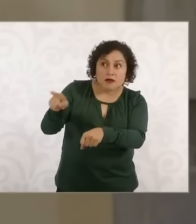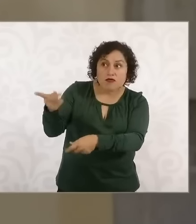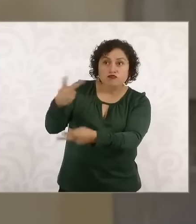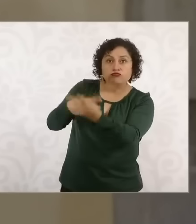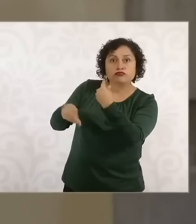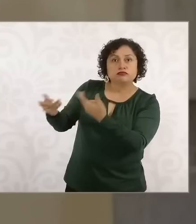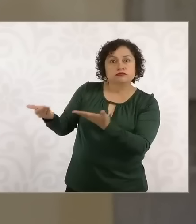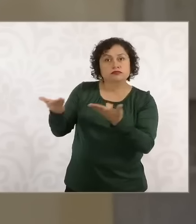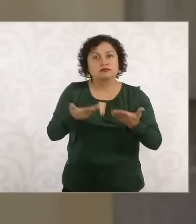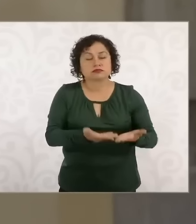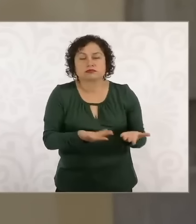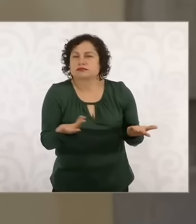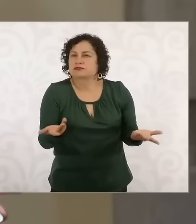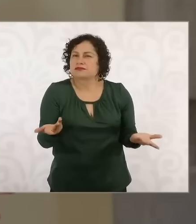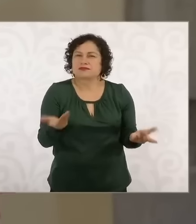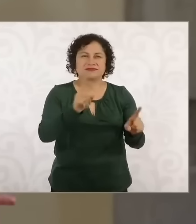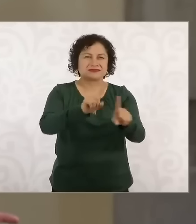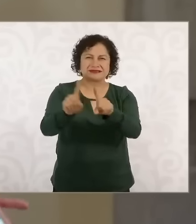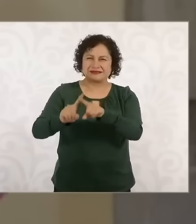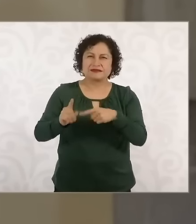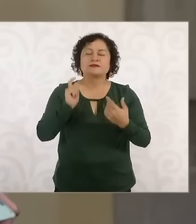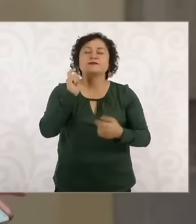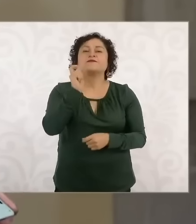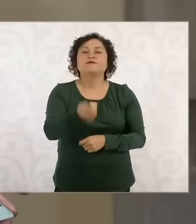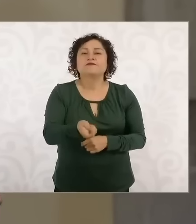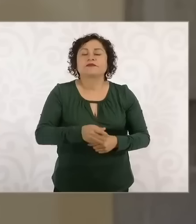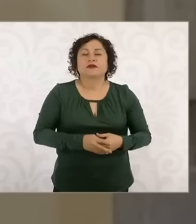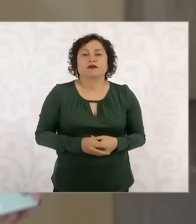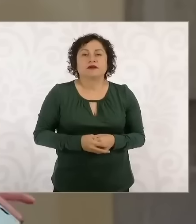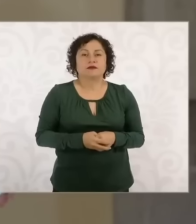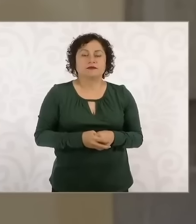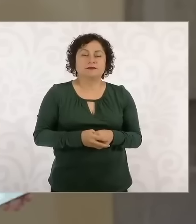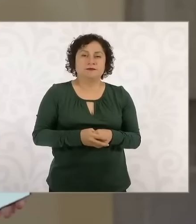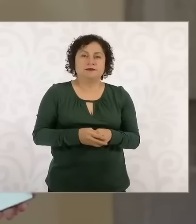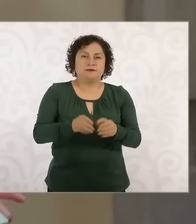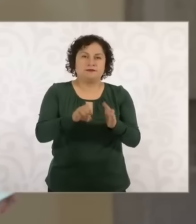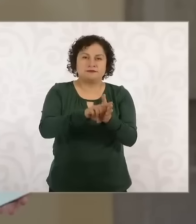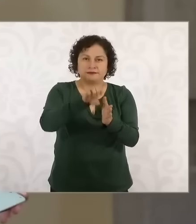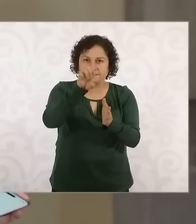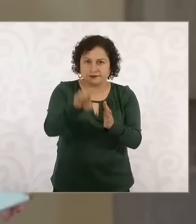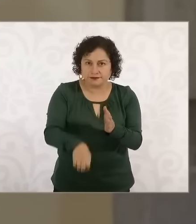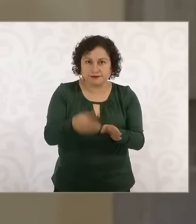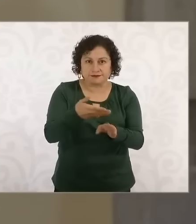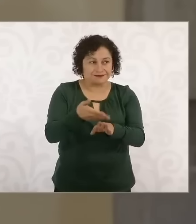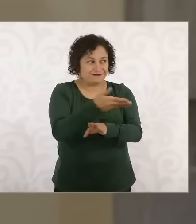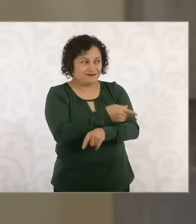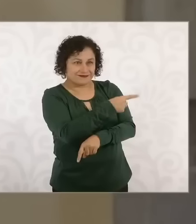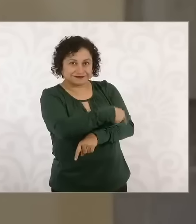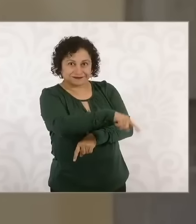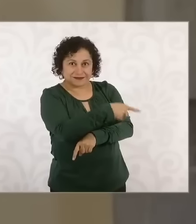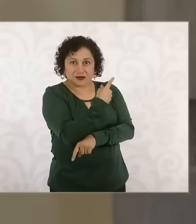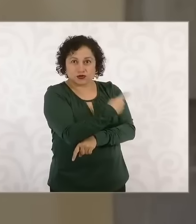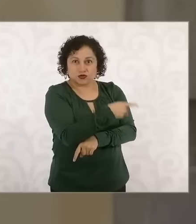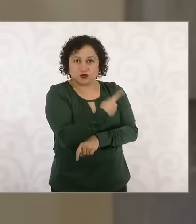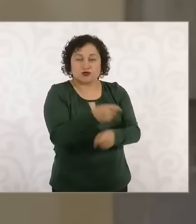¿qué diferencia? Hay de ese entonces el famoso Seguro Popular en su entonces con ahora este